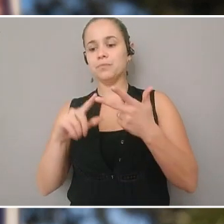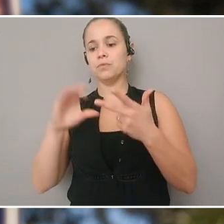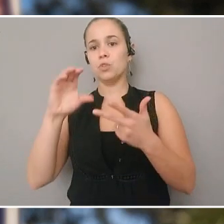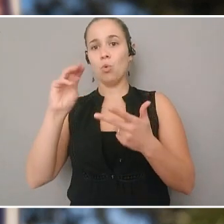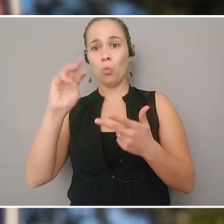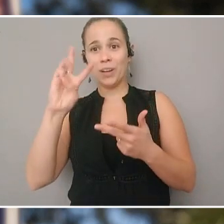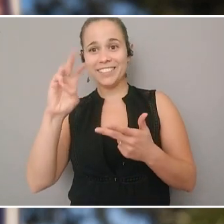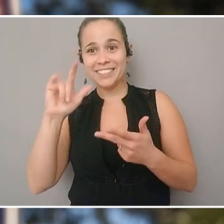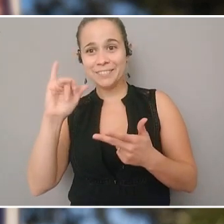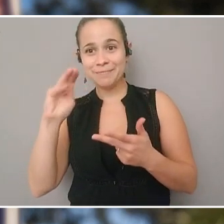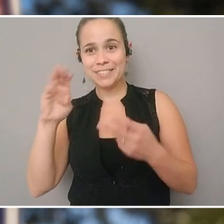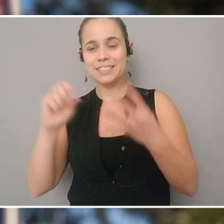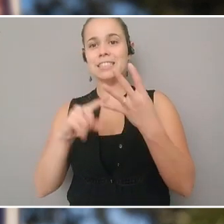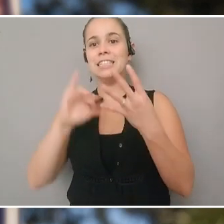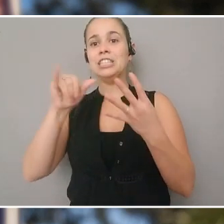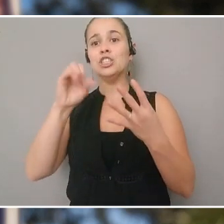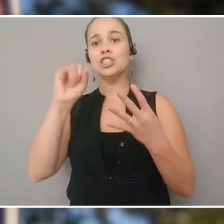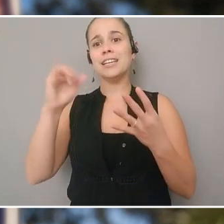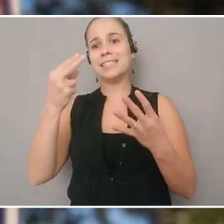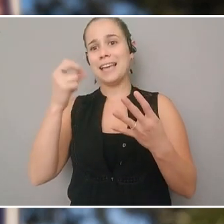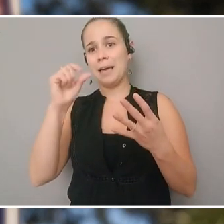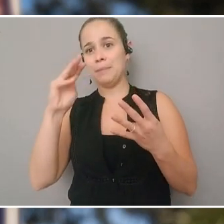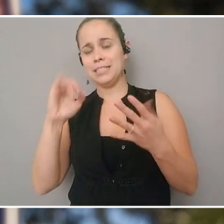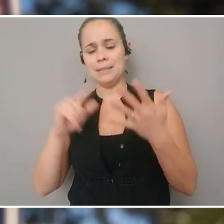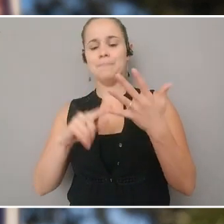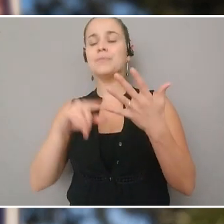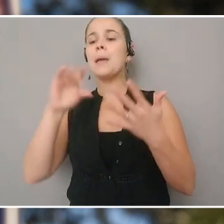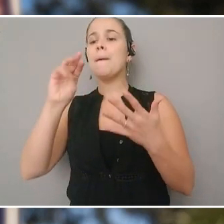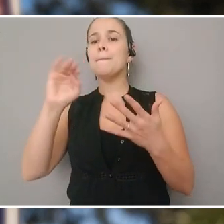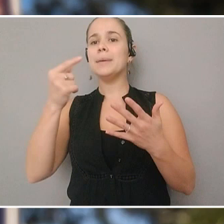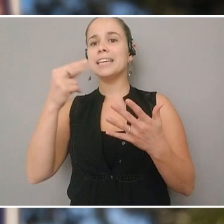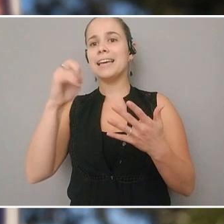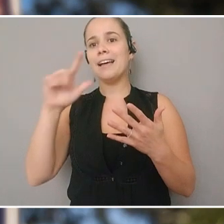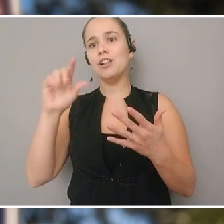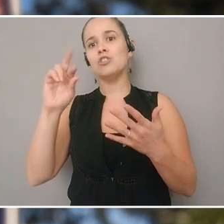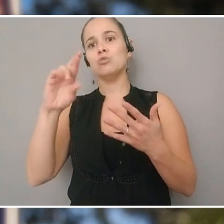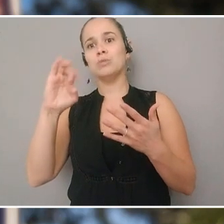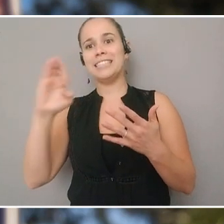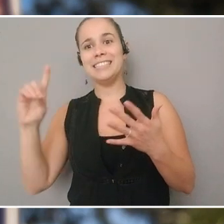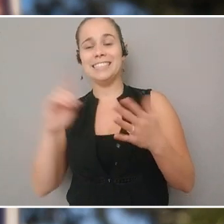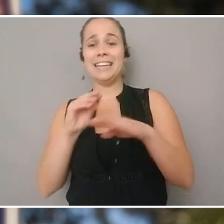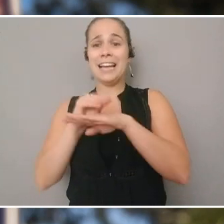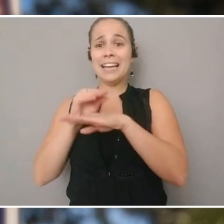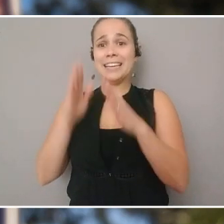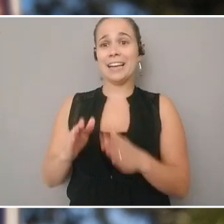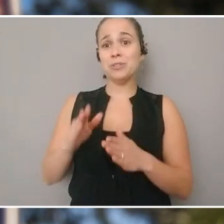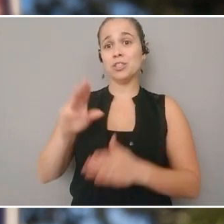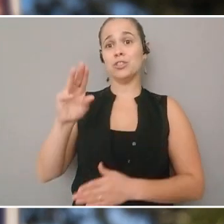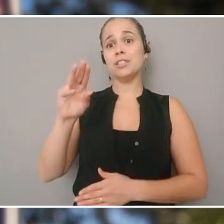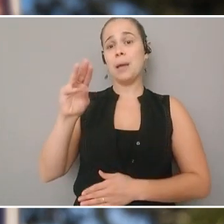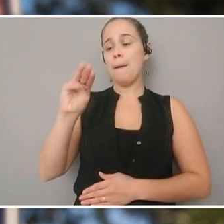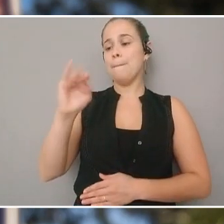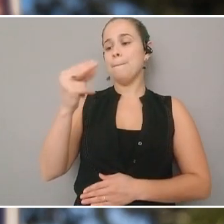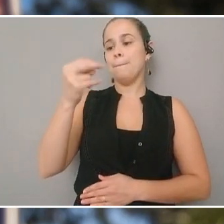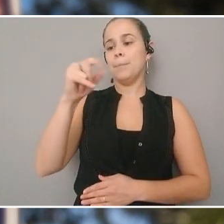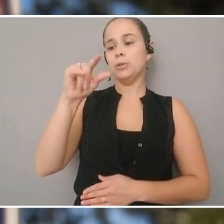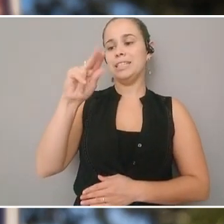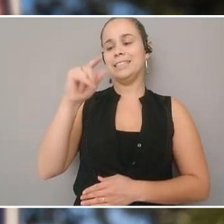Hamilton, Miguel Reid, Nicole Green, Consejeros Michael Love y Monique